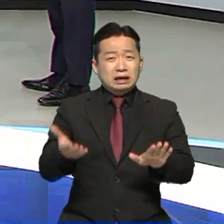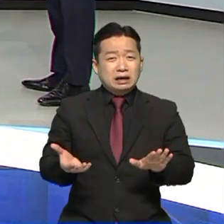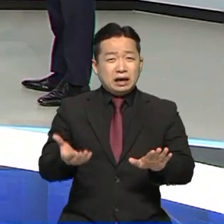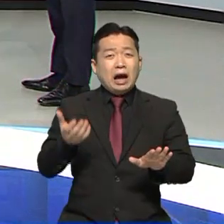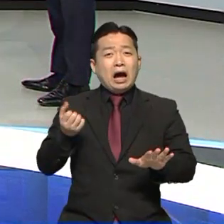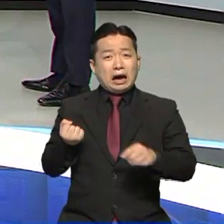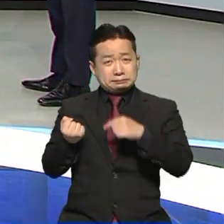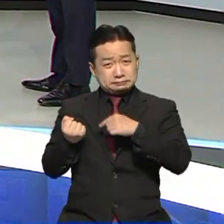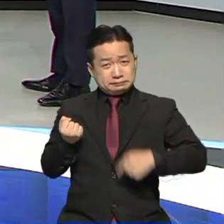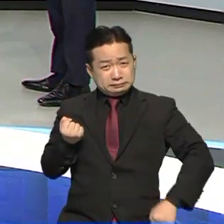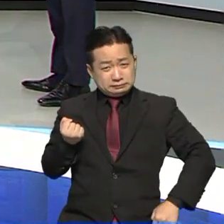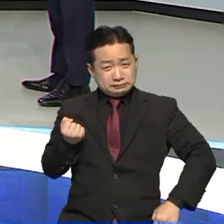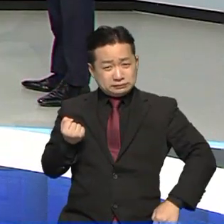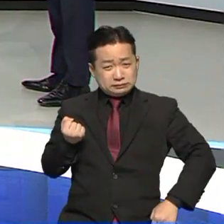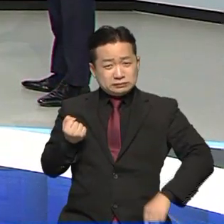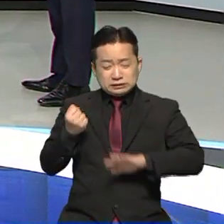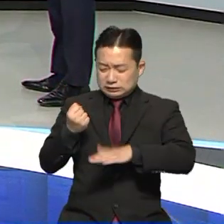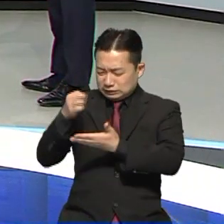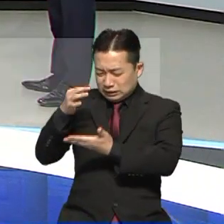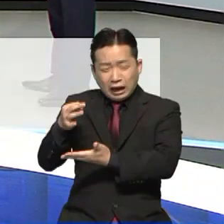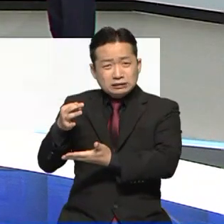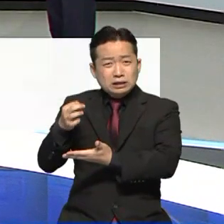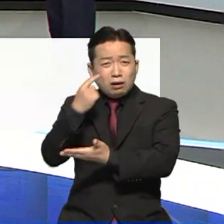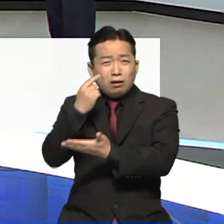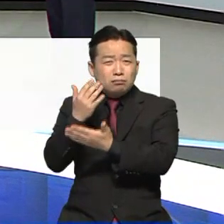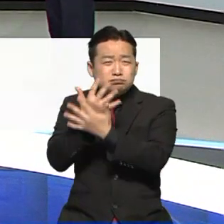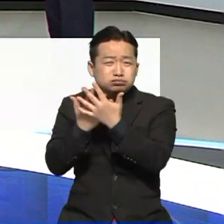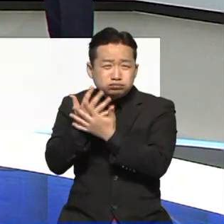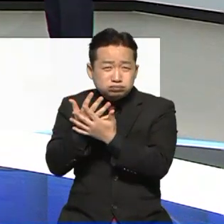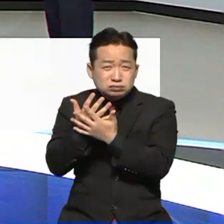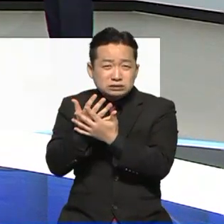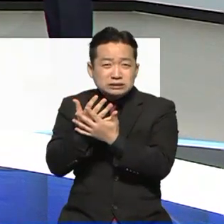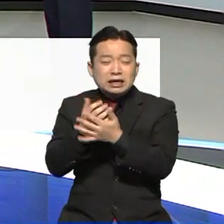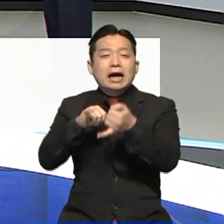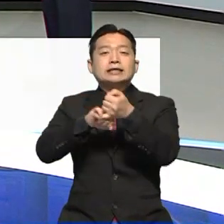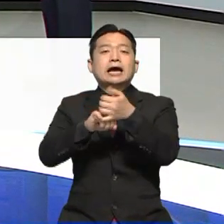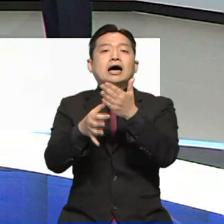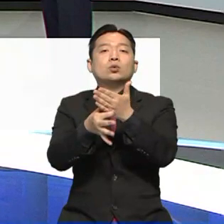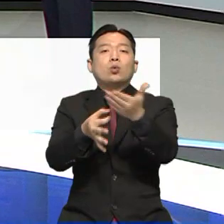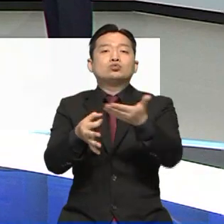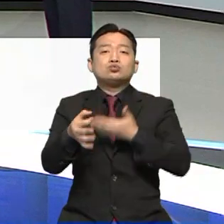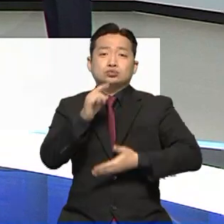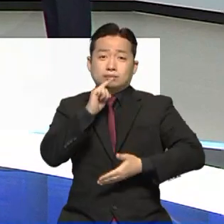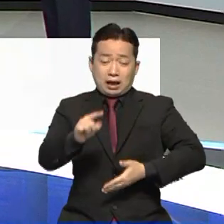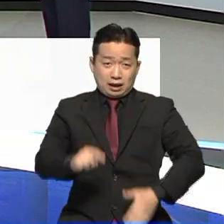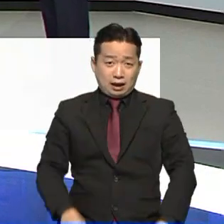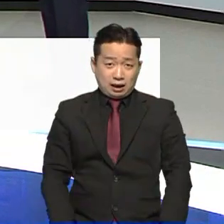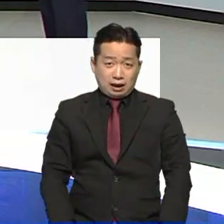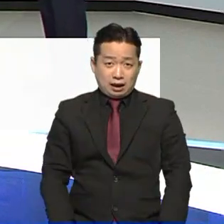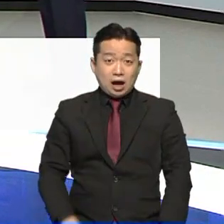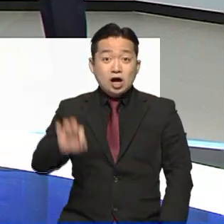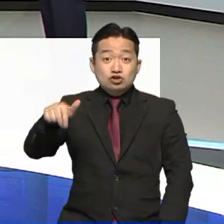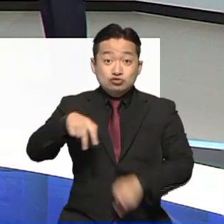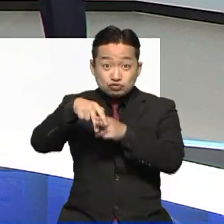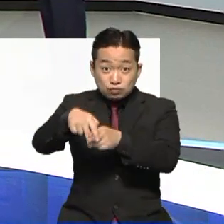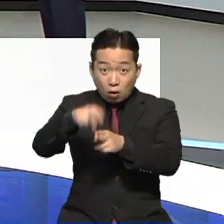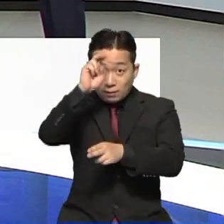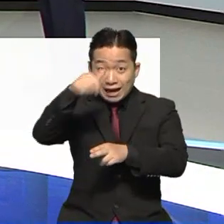가늠할 수 없는 일종의 어음을 받은 형국이다 이렇게 이해할 수 있을 것 같습니다. (앵커) 어음. 그러니까 윤석열 후보와 박근혜 전 대통령 구원이 있죠.